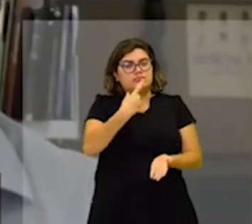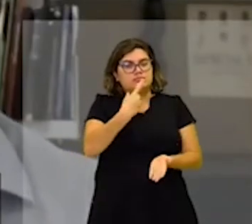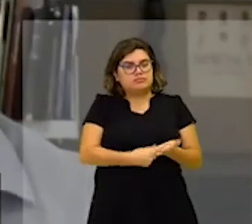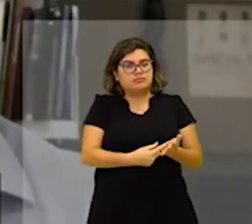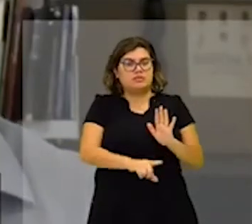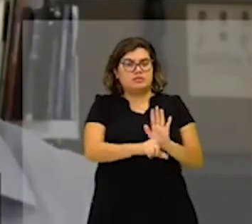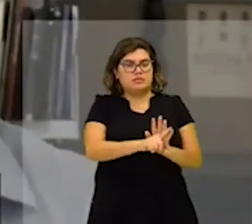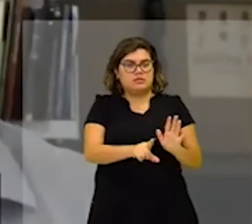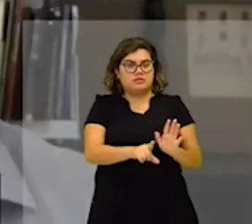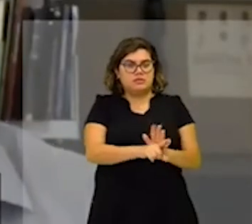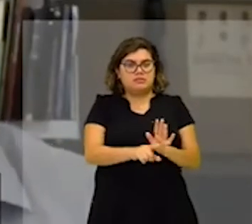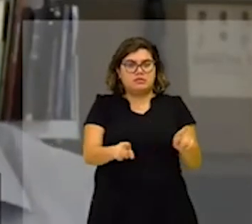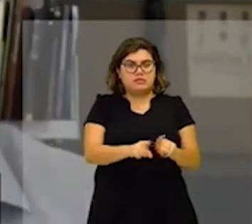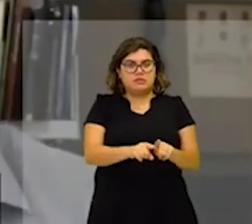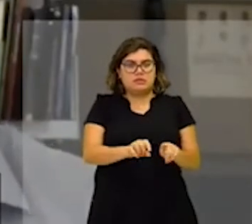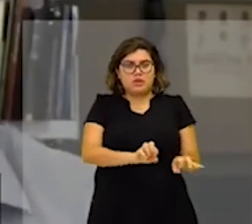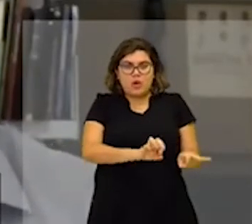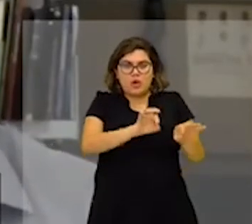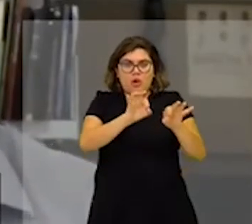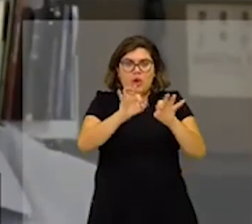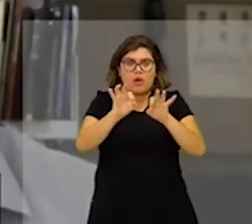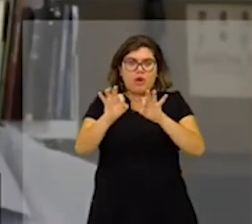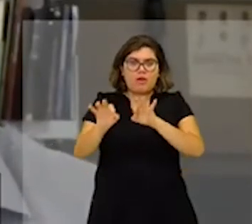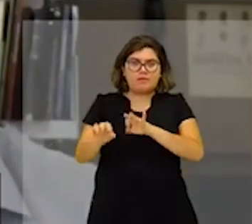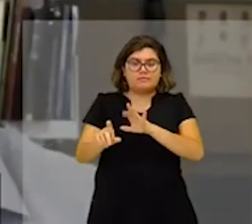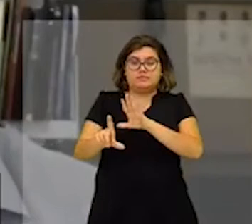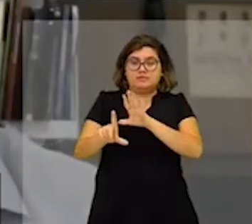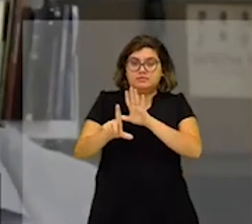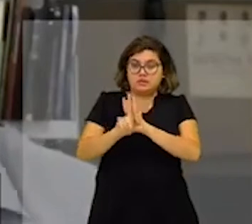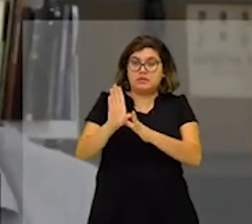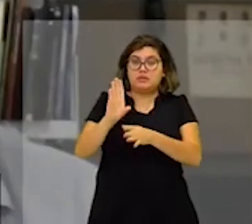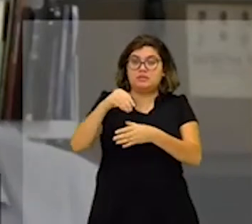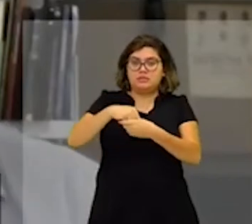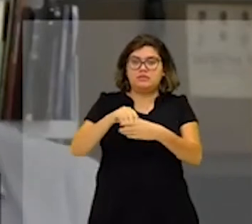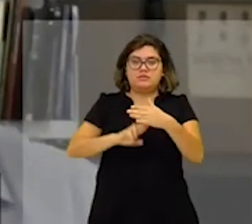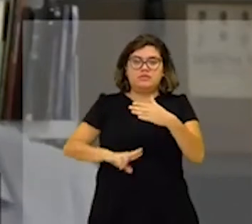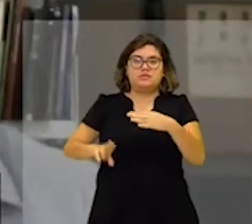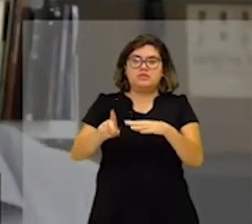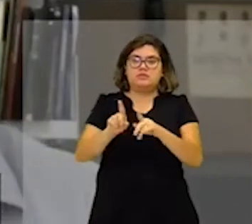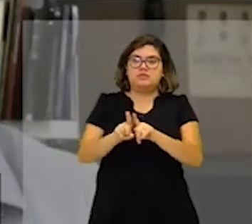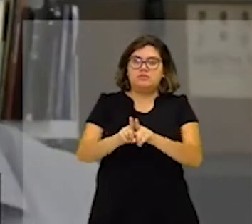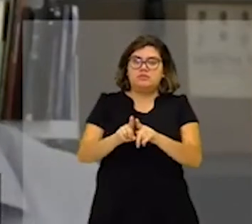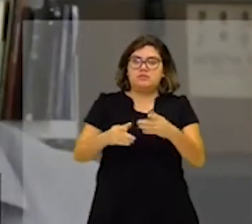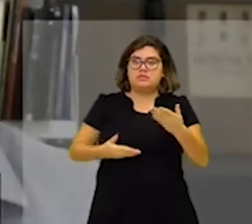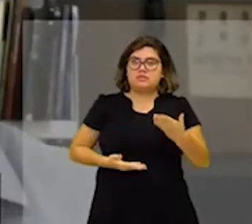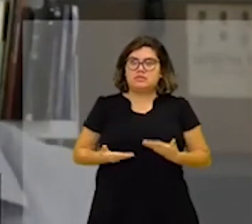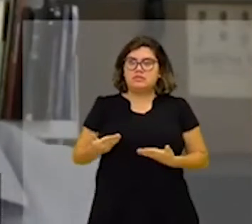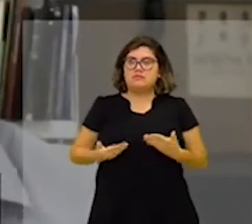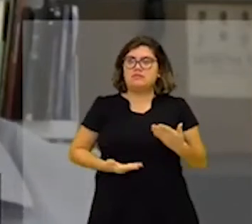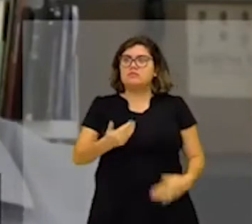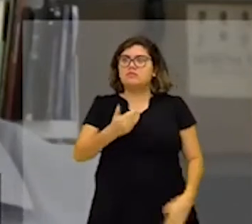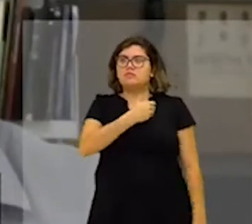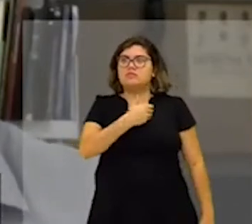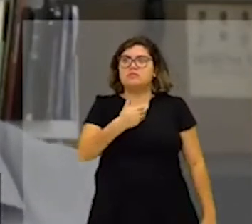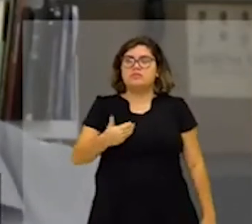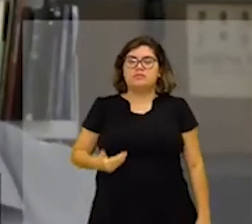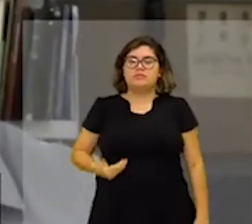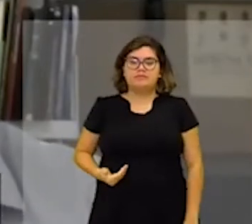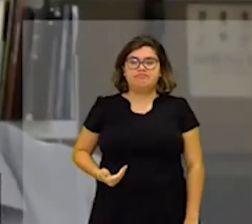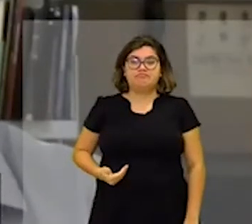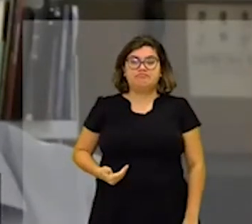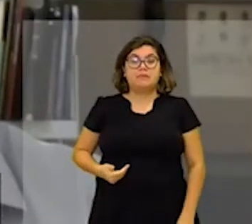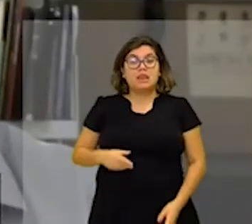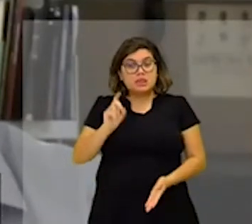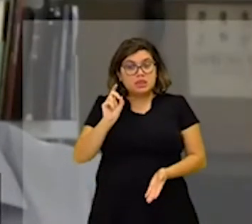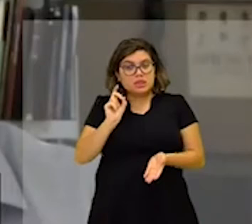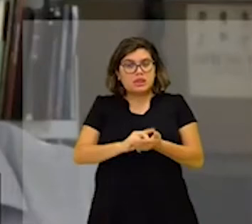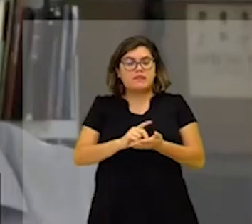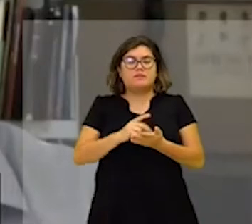condução da Lei na universidade no serviço público né É na verdade como diz um Como escrever os